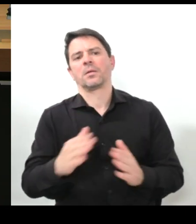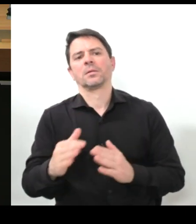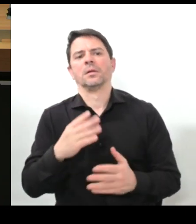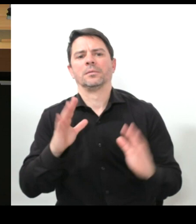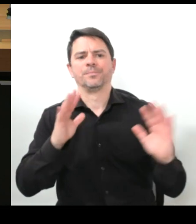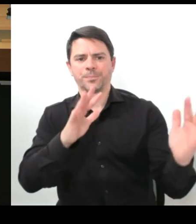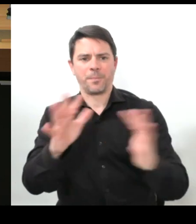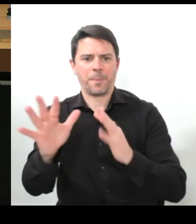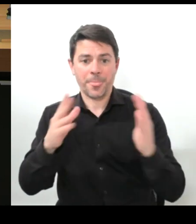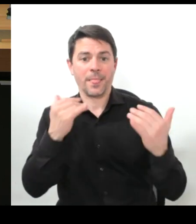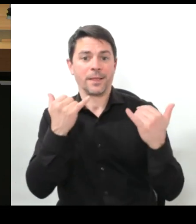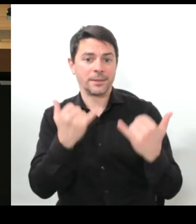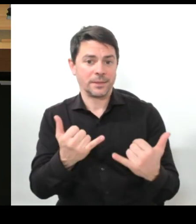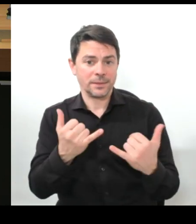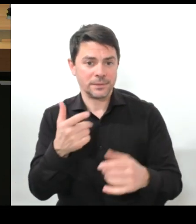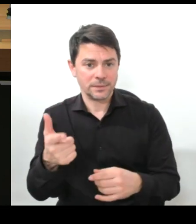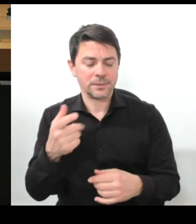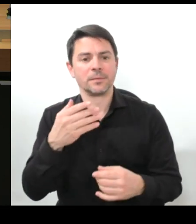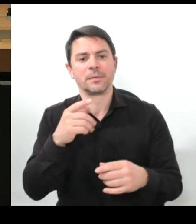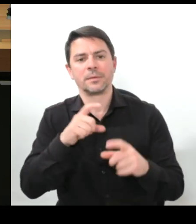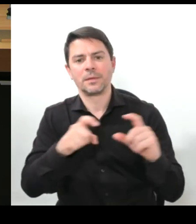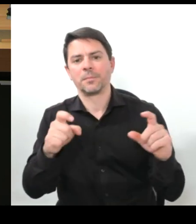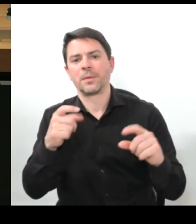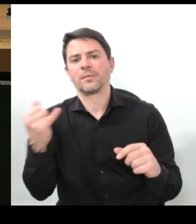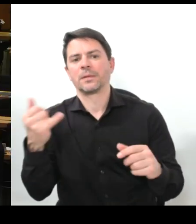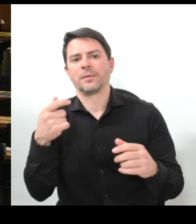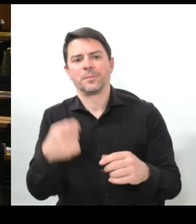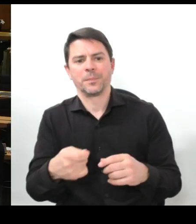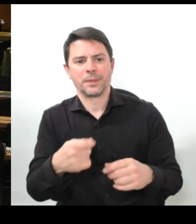Das ist eben auch für die mit dem Mieterinnen und Mieter ein wichtiges Anliegen (Beifall) und immer wieder